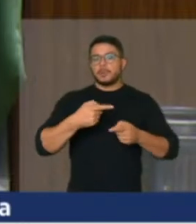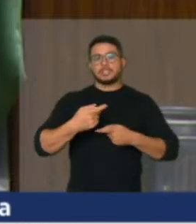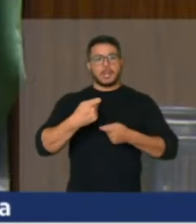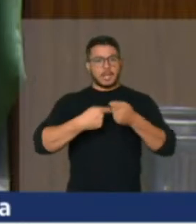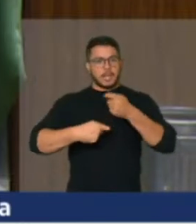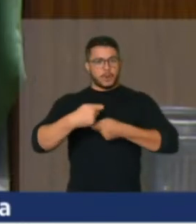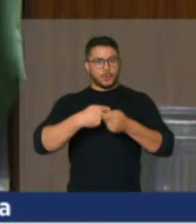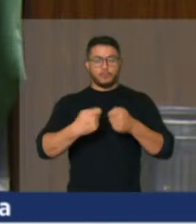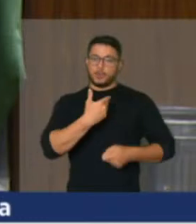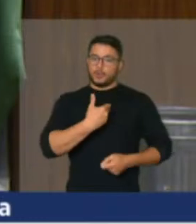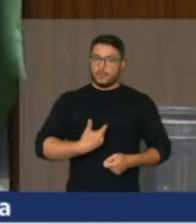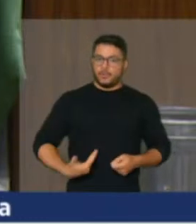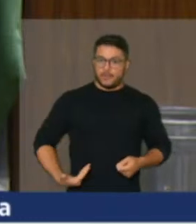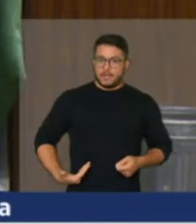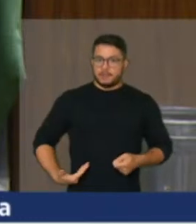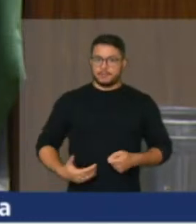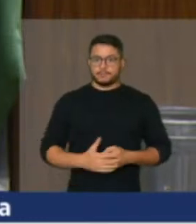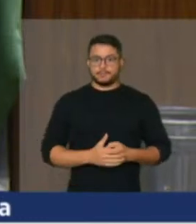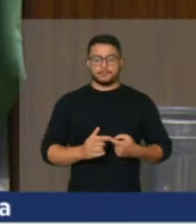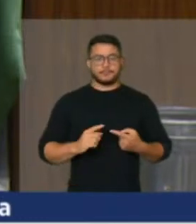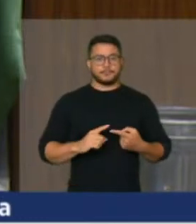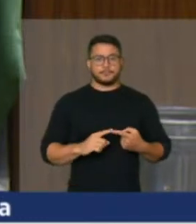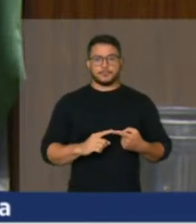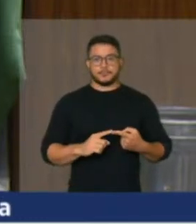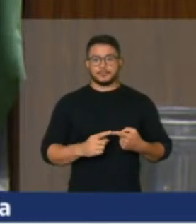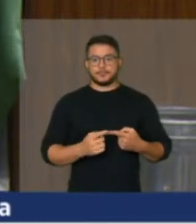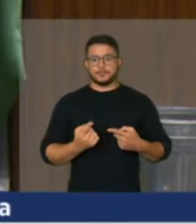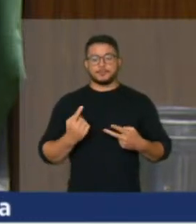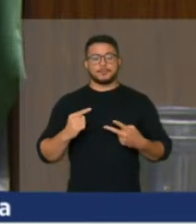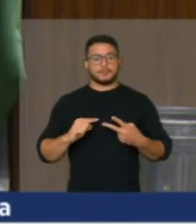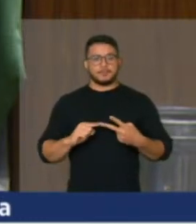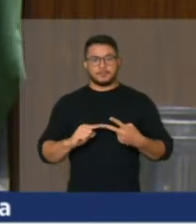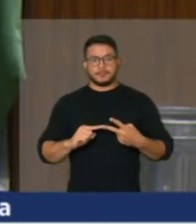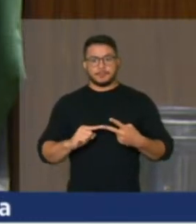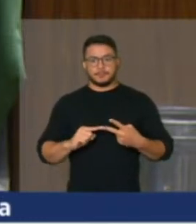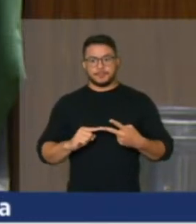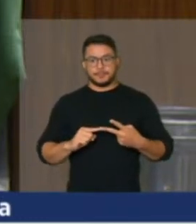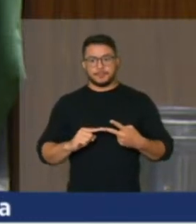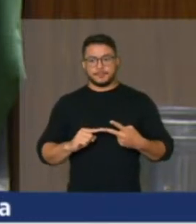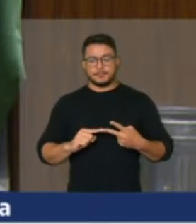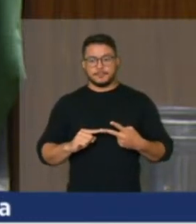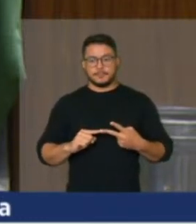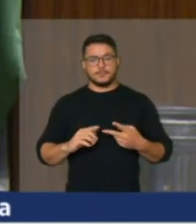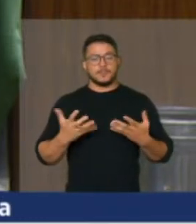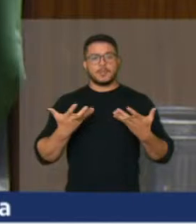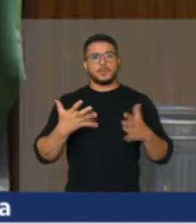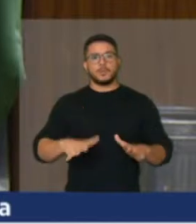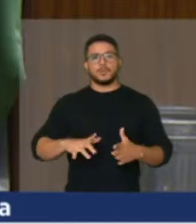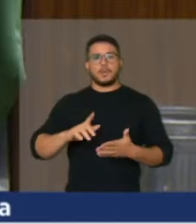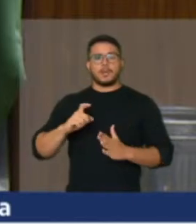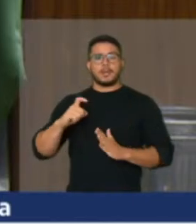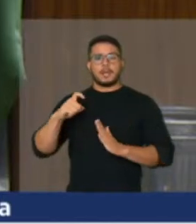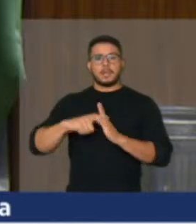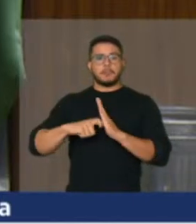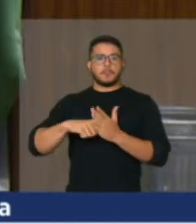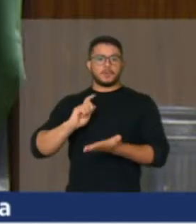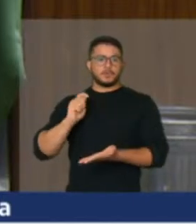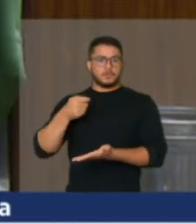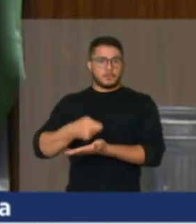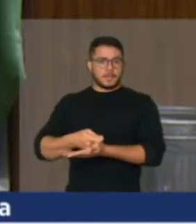MINISTRO, PORQUE É ELE MESMO. OU... ELE NÃO QUER PAGAR IMPOSTO. POR UMA RAZÃO OU POR OUTRA, UM MINISTRO DA ECONOMIA TER UMA EMPRESA NO PARAÍSO